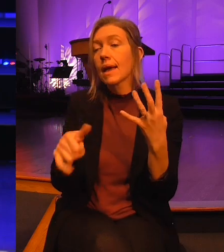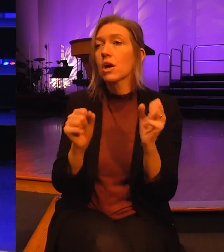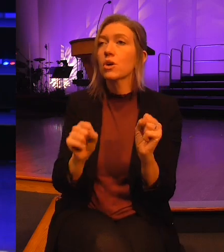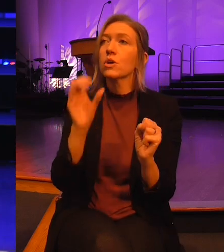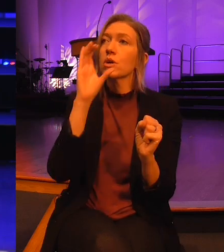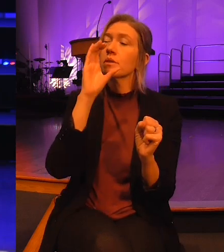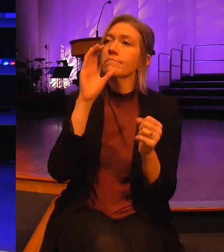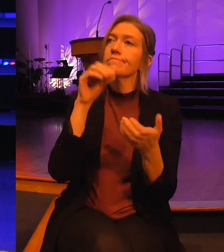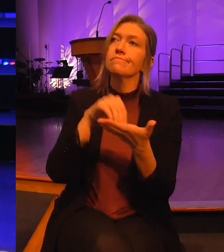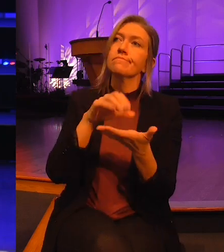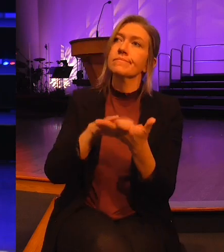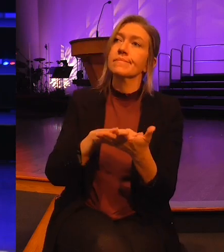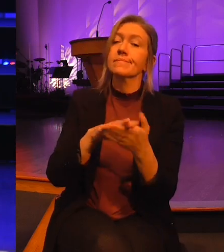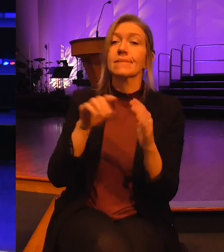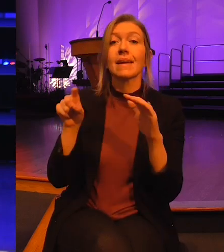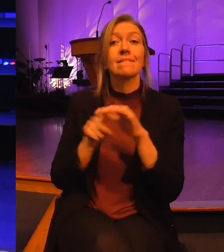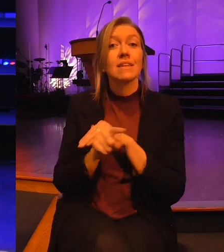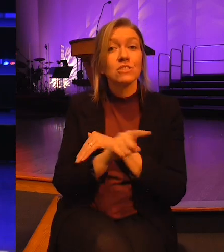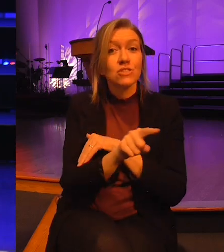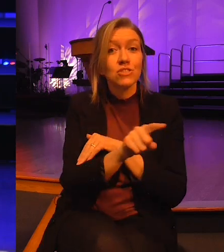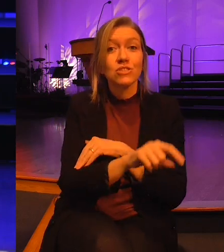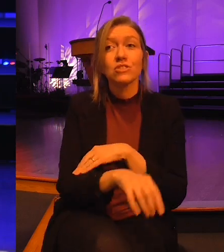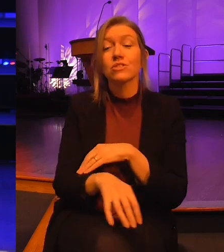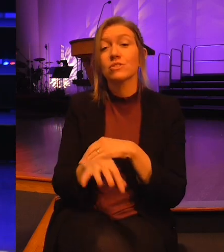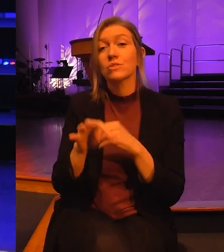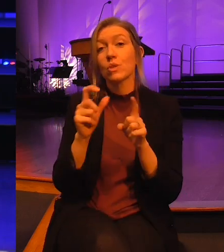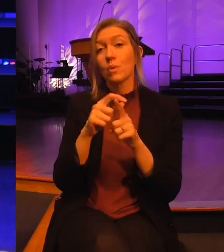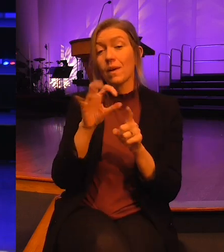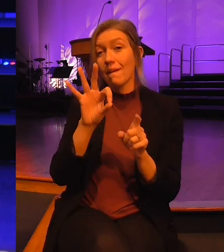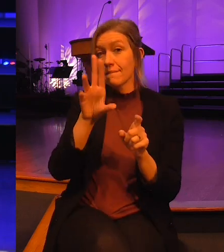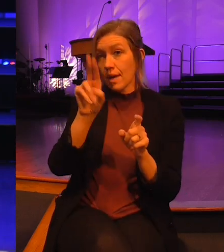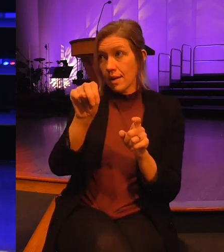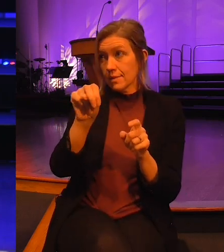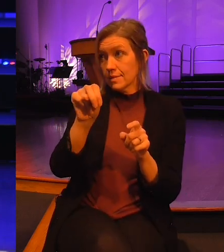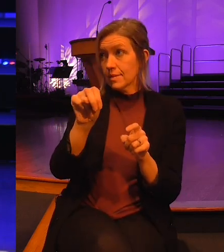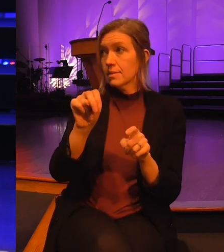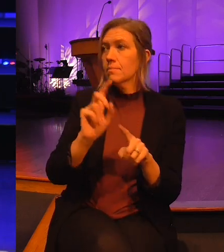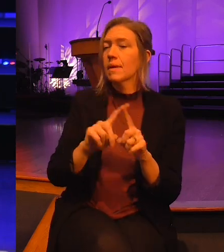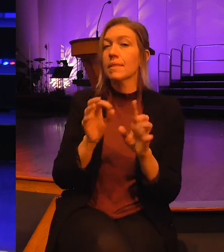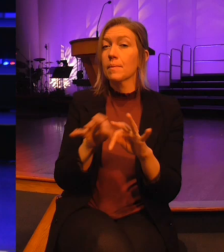palabra diversión, pero al hablar de la importancia de la resonancia, esta puede ser el área más importante